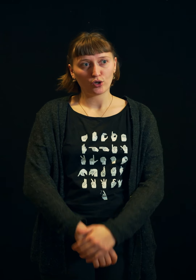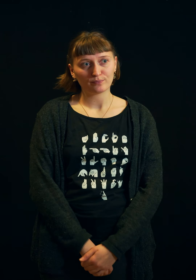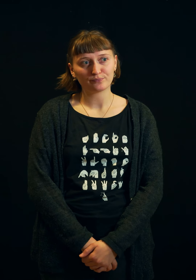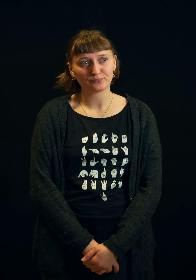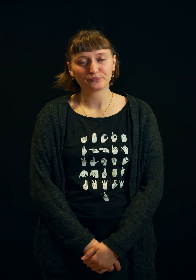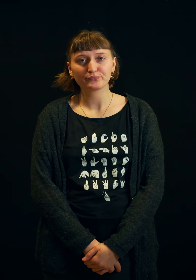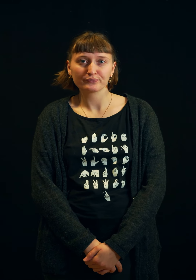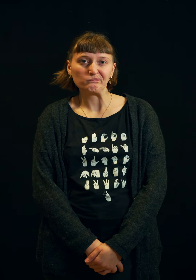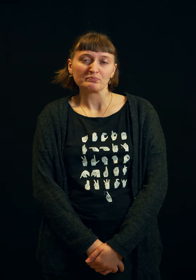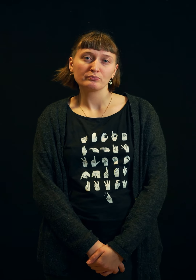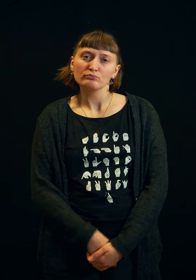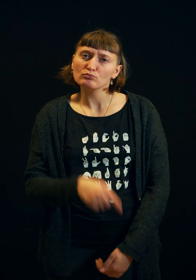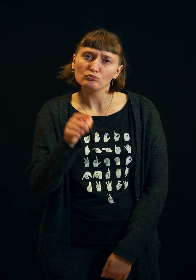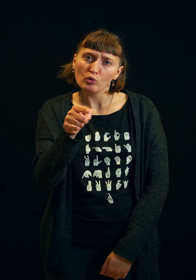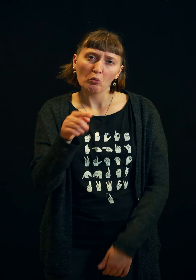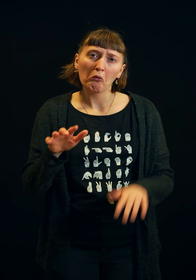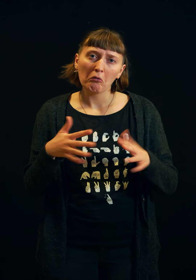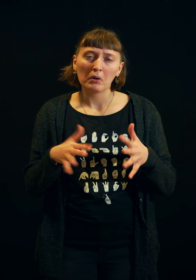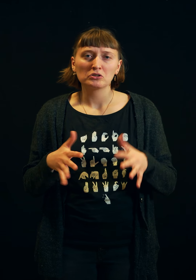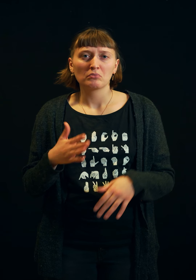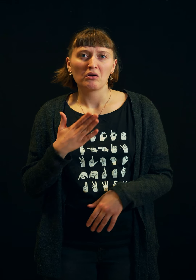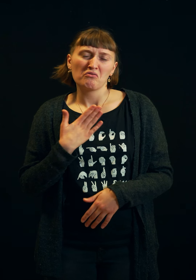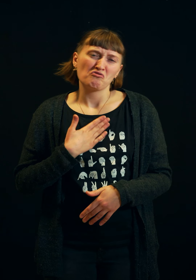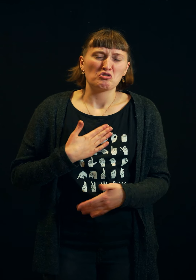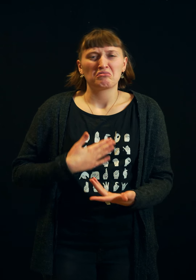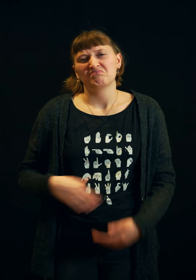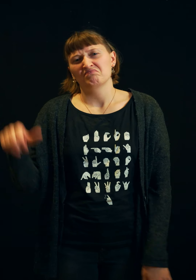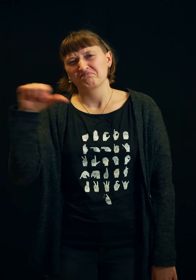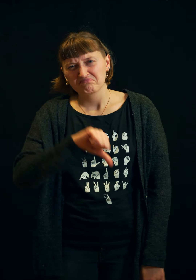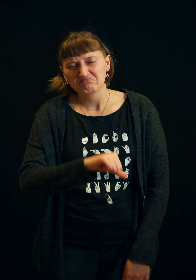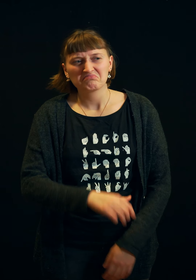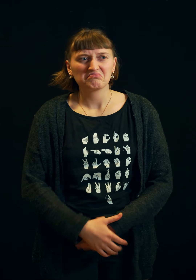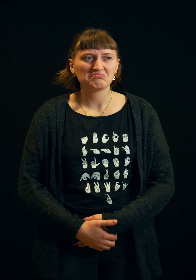Und wenn es dir einmal schlecht geht,